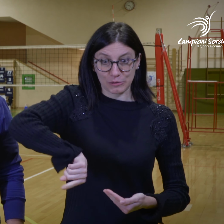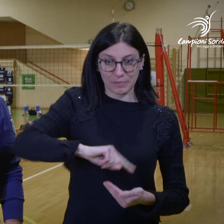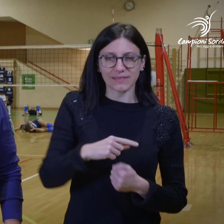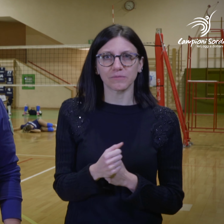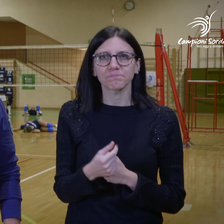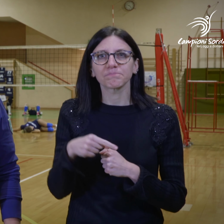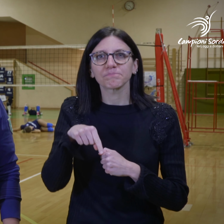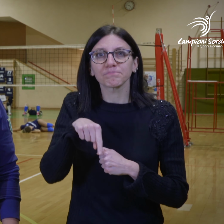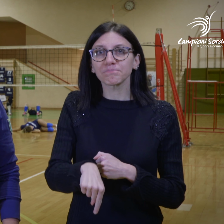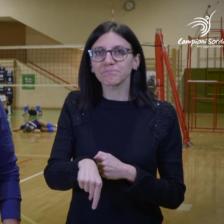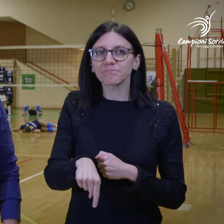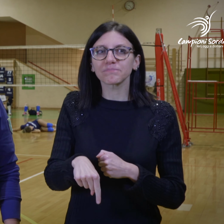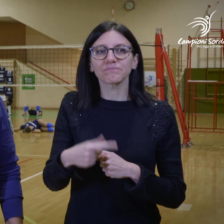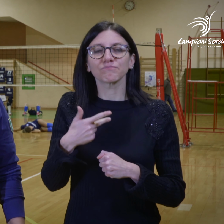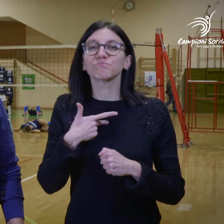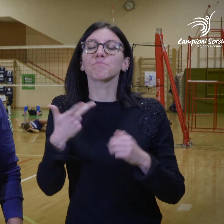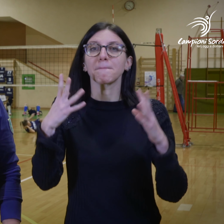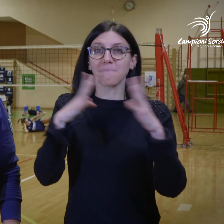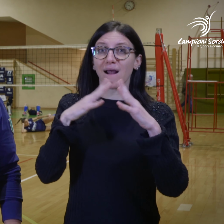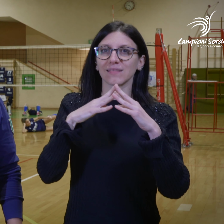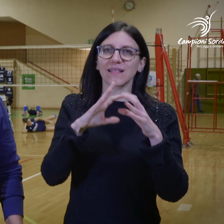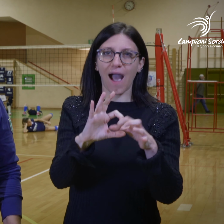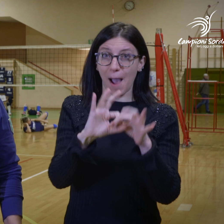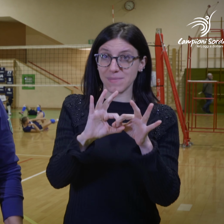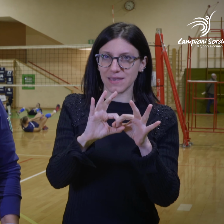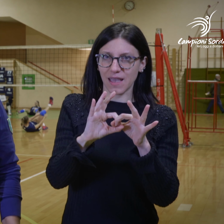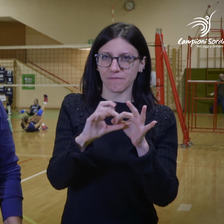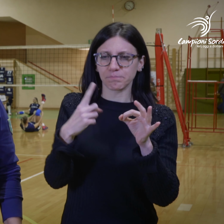una nostra una partita amichevole che ci consentirà di capire a che punto siamo